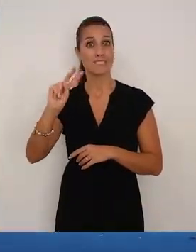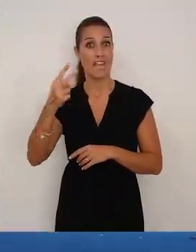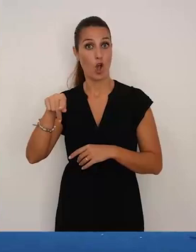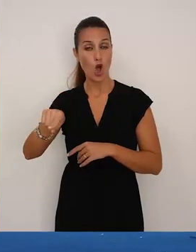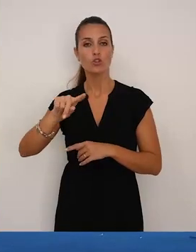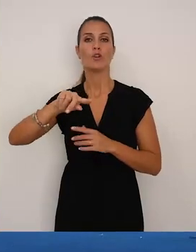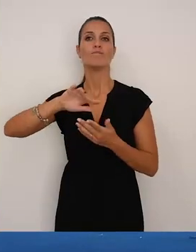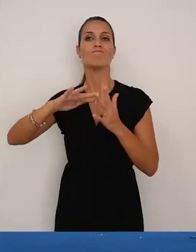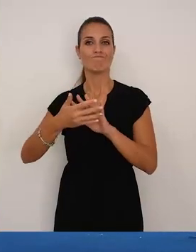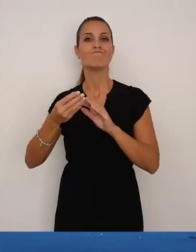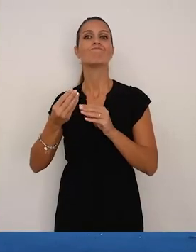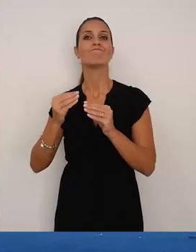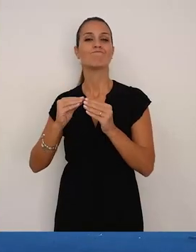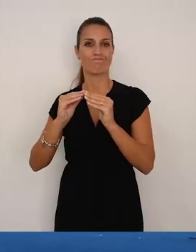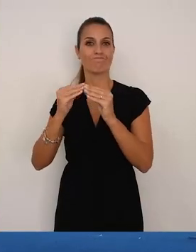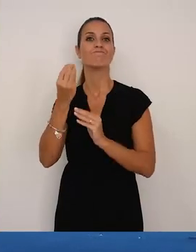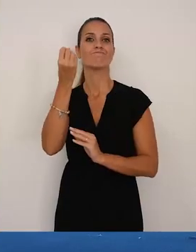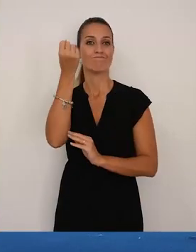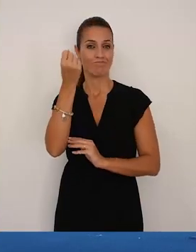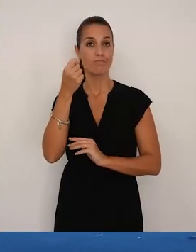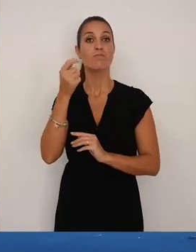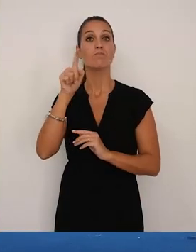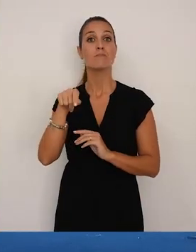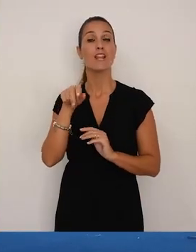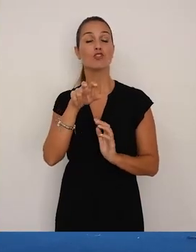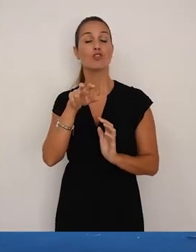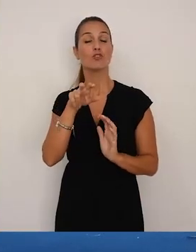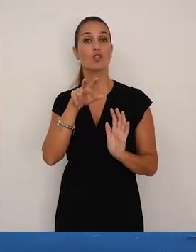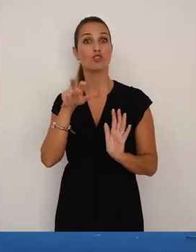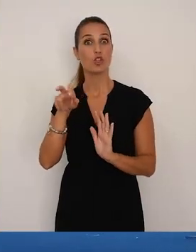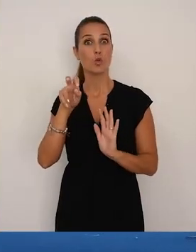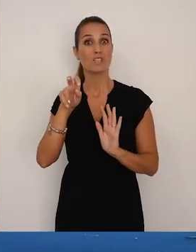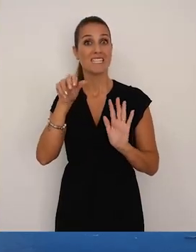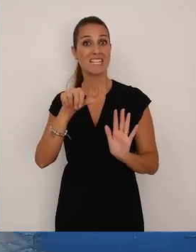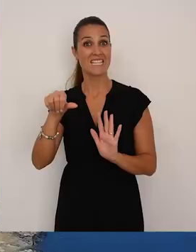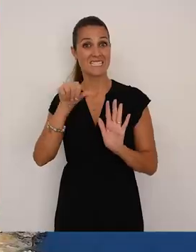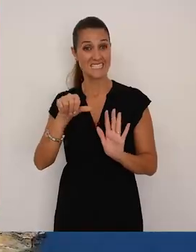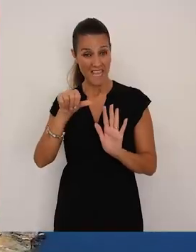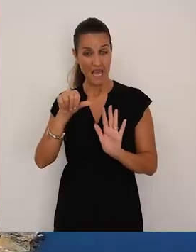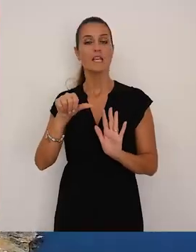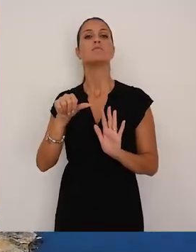Filippo II. Attivato nel 1866 è alto più di 40 metri